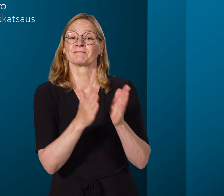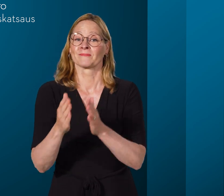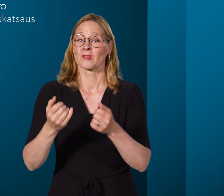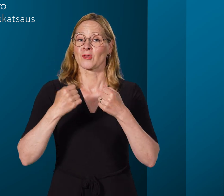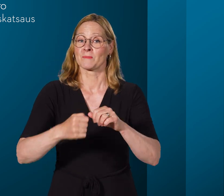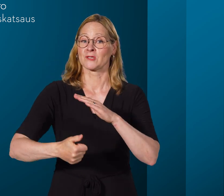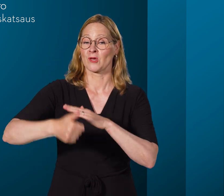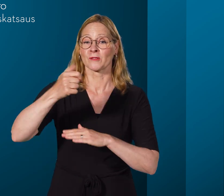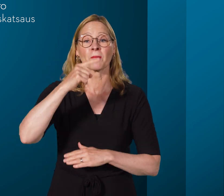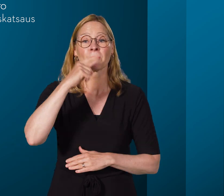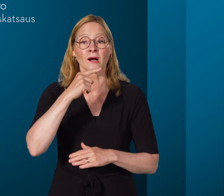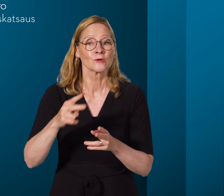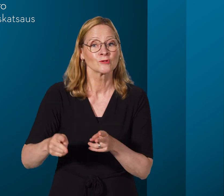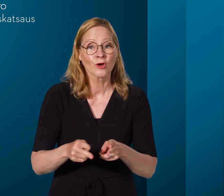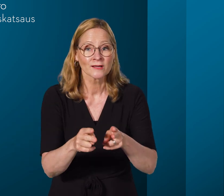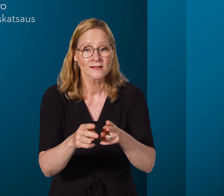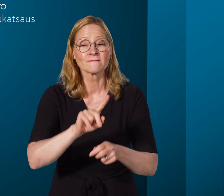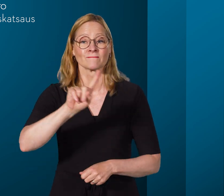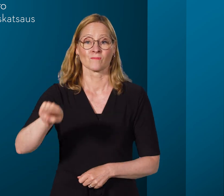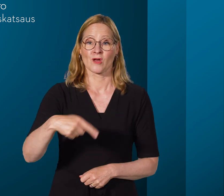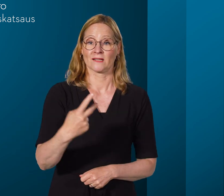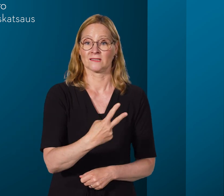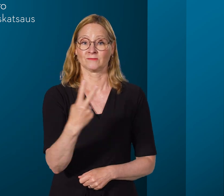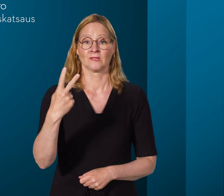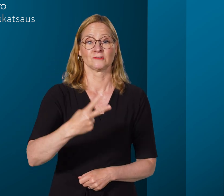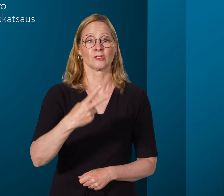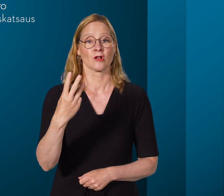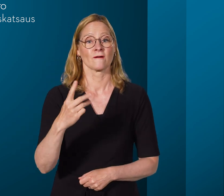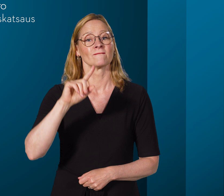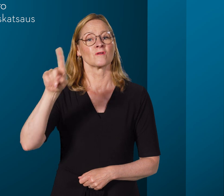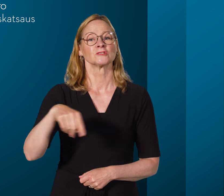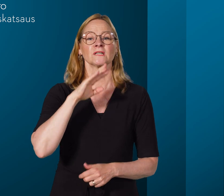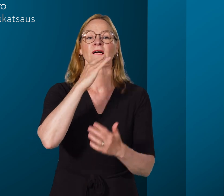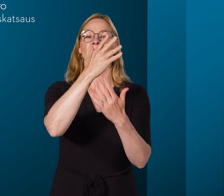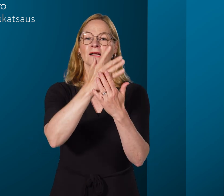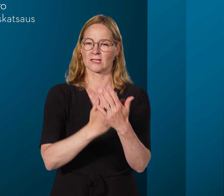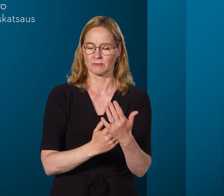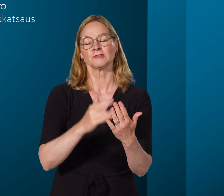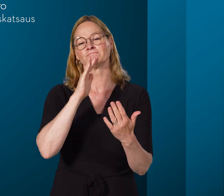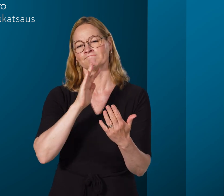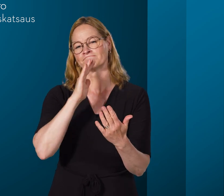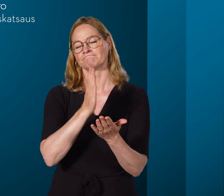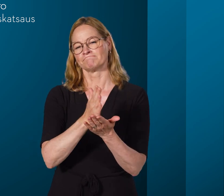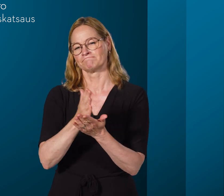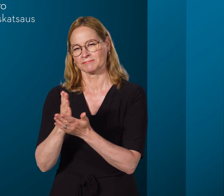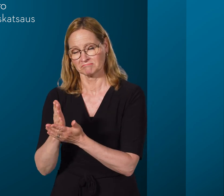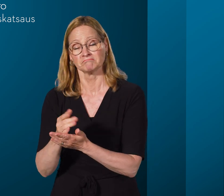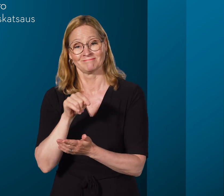Toiminnanjohtaja Markku Jokinen kävi läpi vuoden 2023 vuosikertomuksen, -